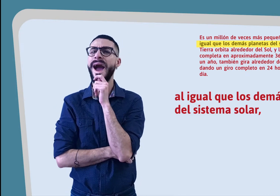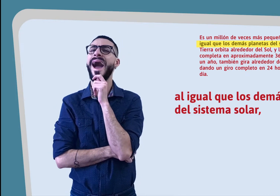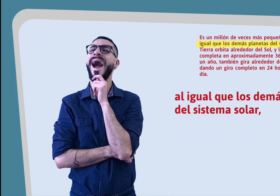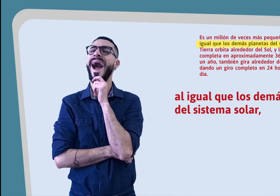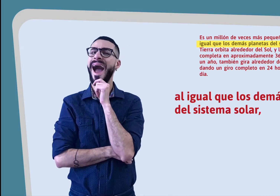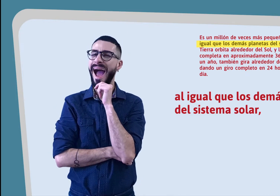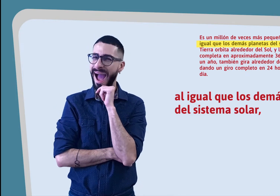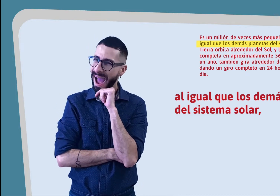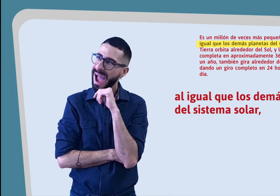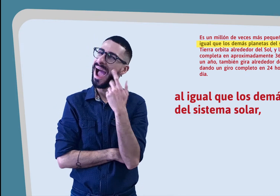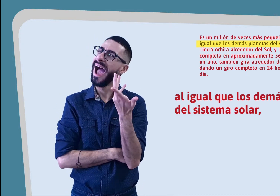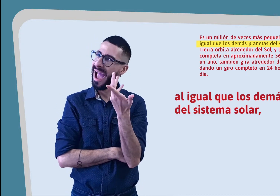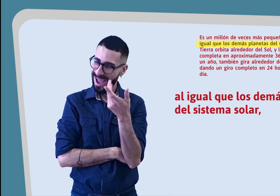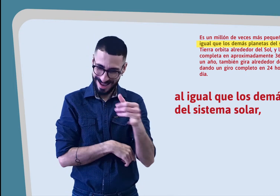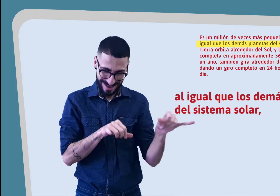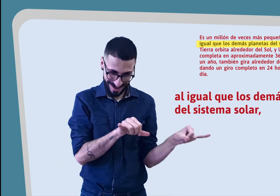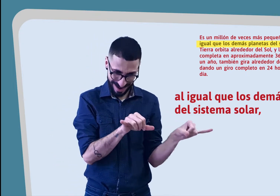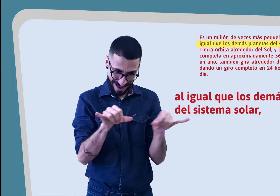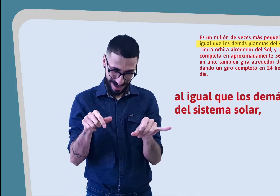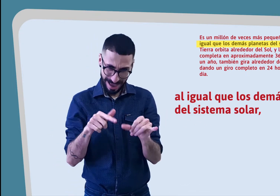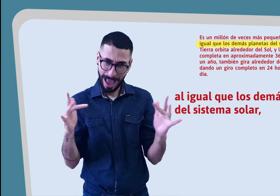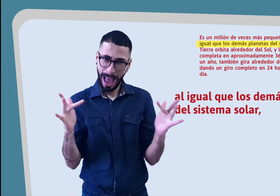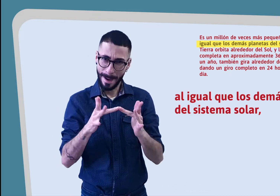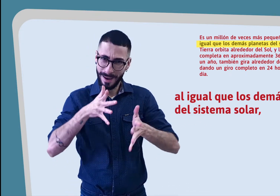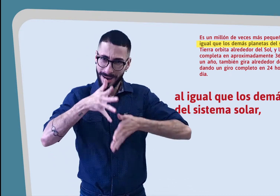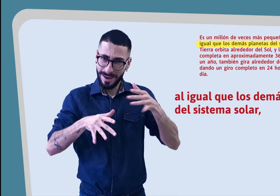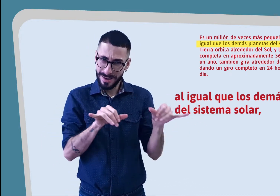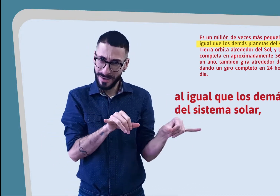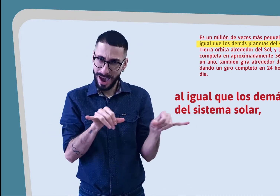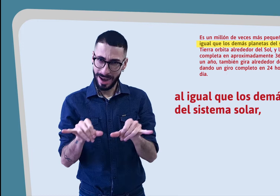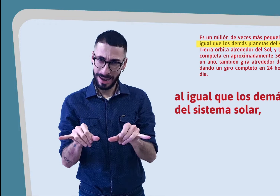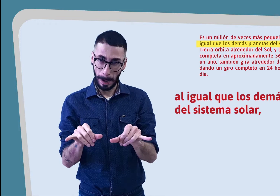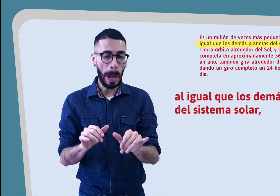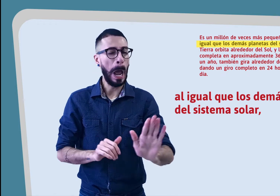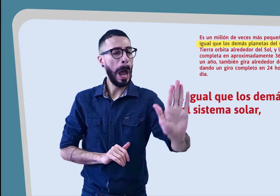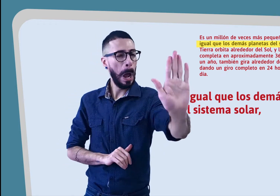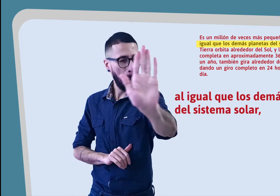Ah, eso. Esta seña para igual parece que no es apropiada.